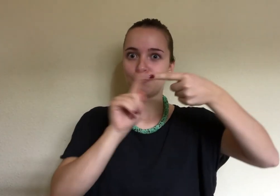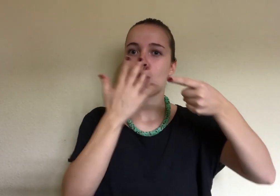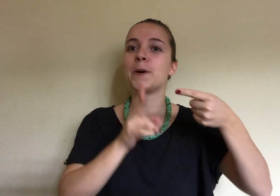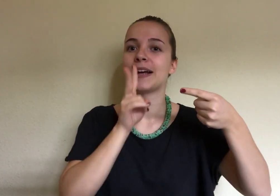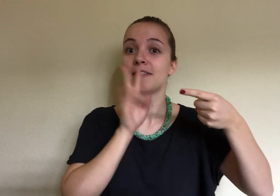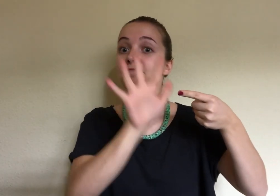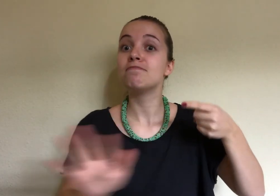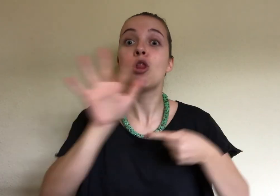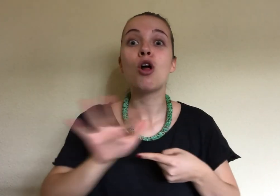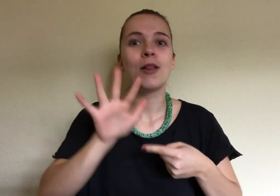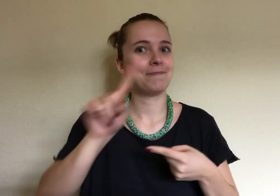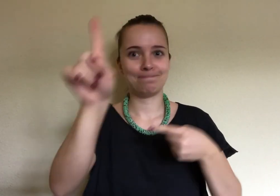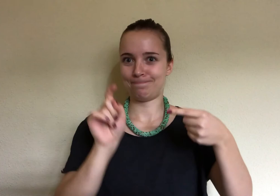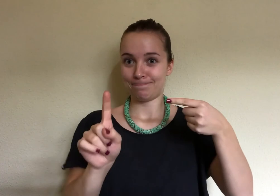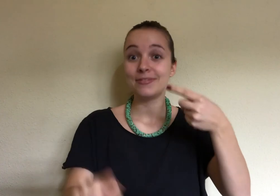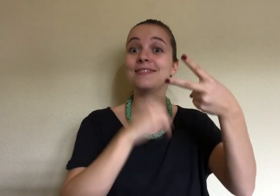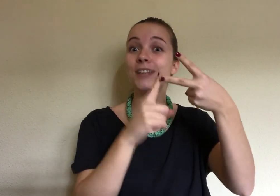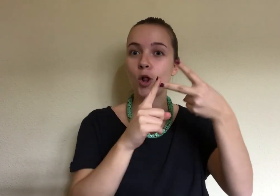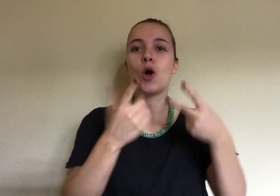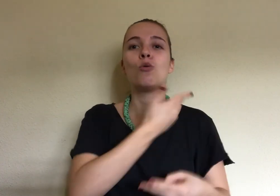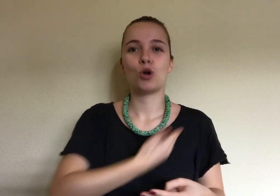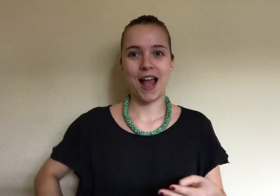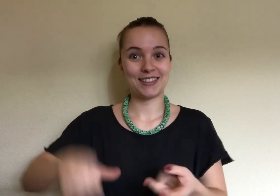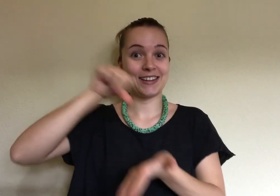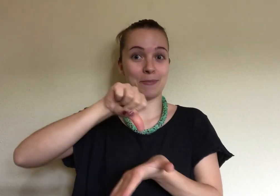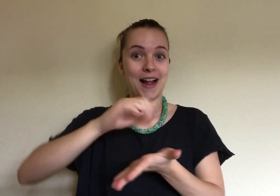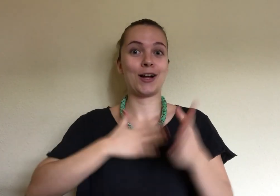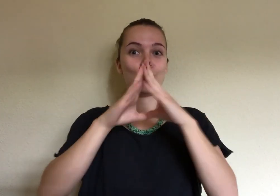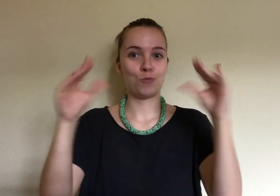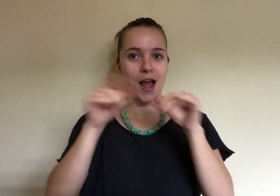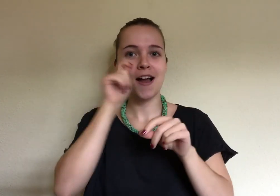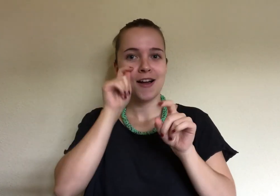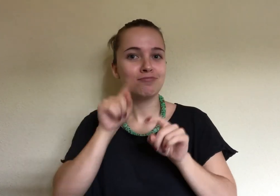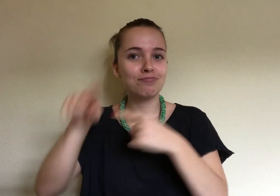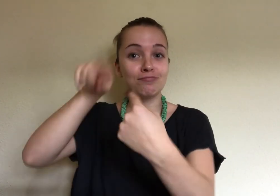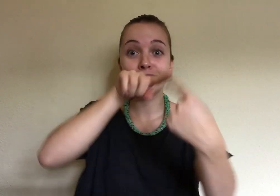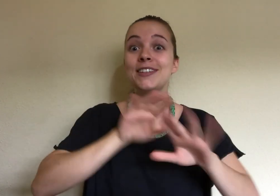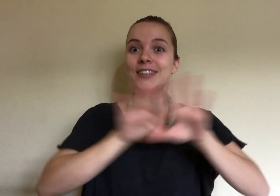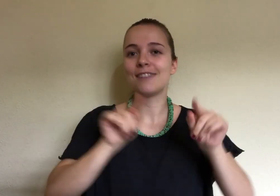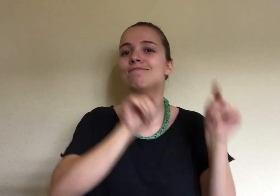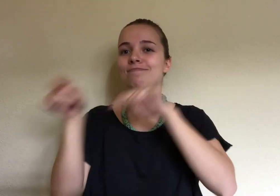La zona verde es una icógnita, la otra es Bucarest, la capital de Rumanía, donde se hará turismo,